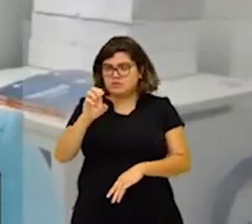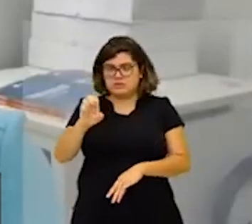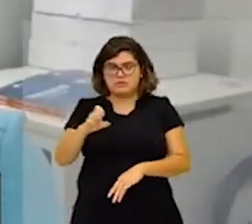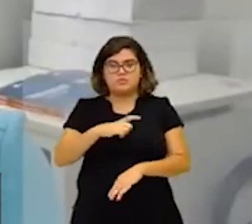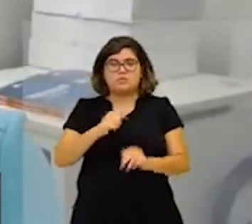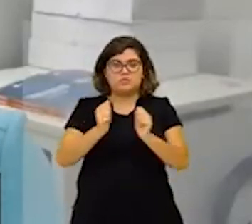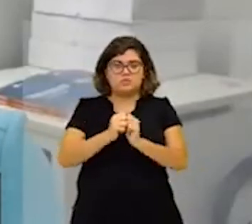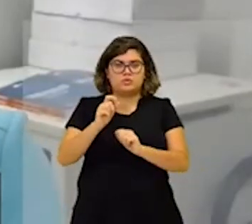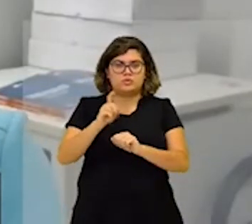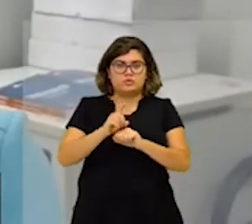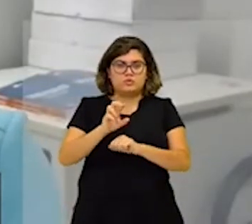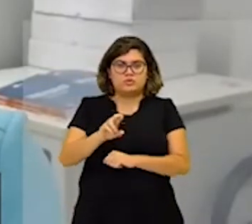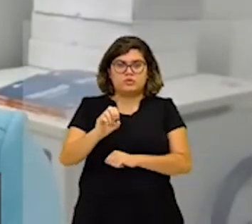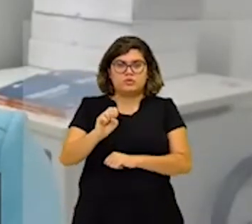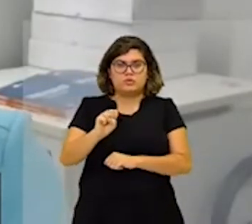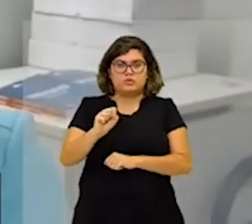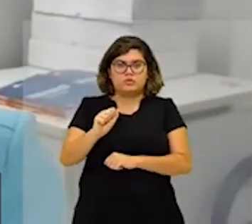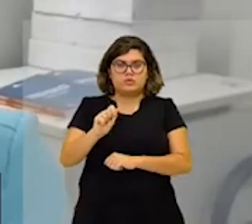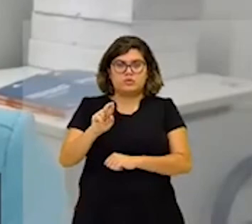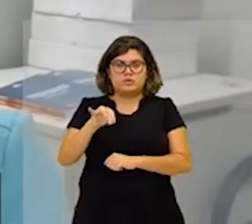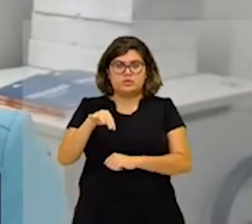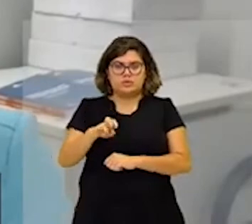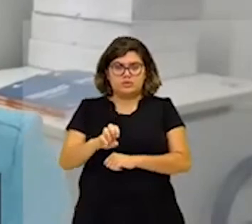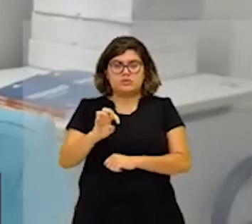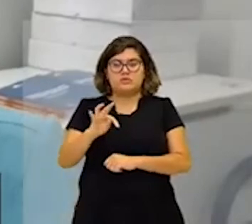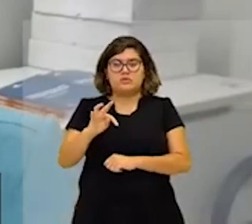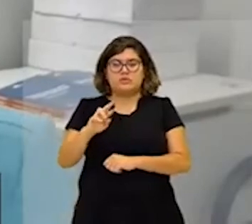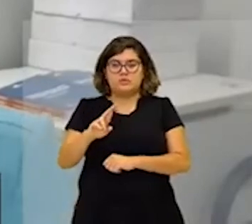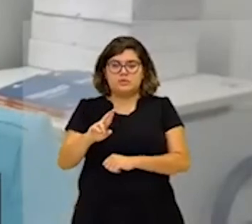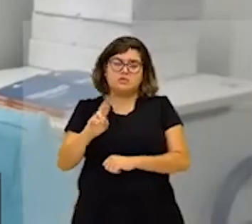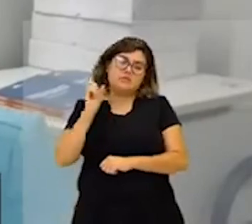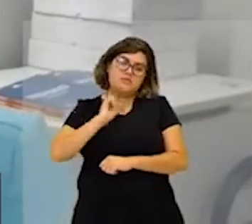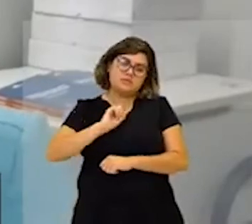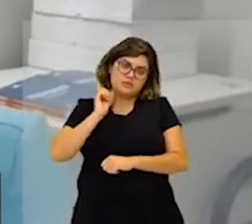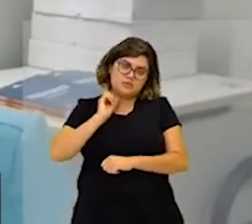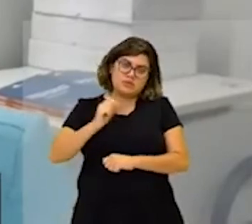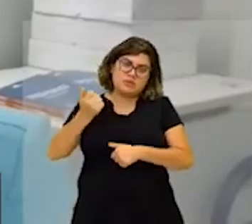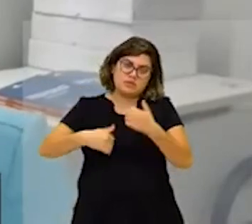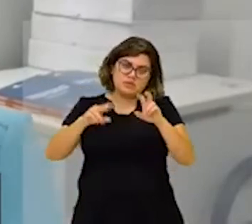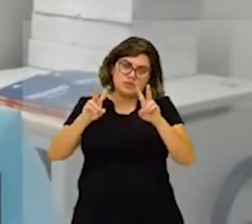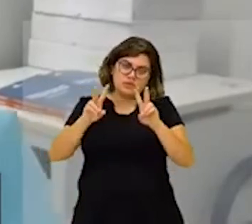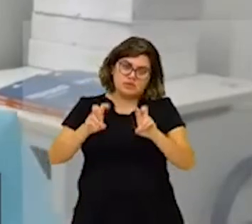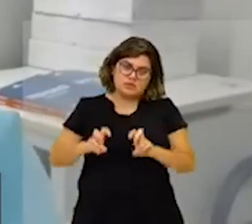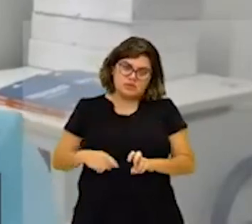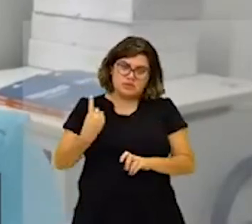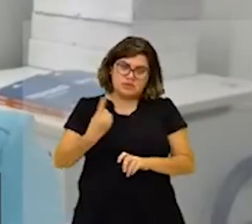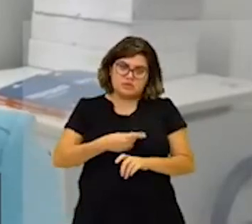Sabrina Braga terras de Minas Gerais a respeito desses temas que a gente técnicos fizeram essas